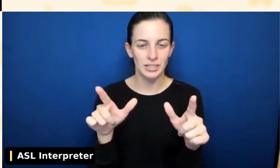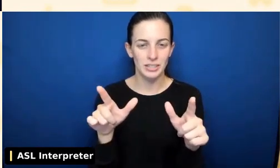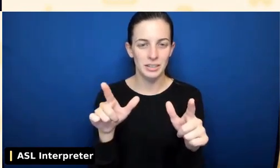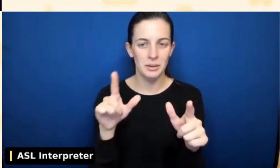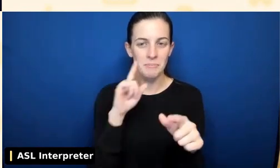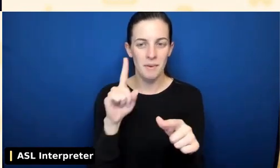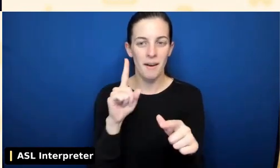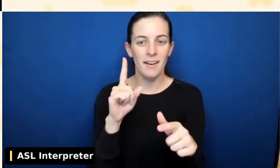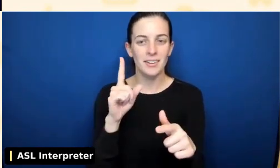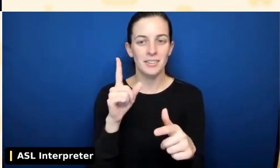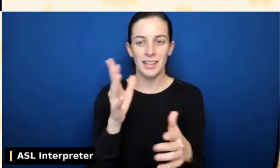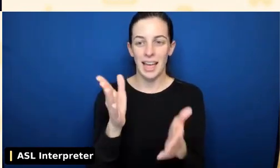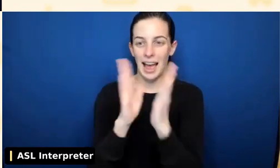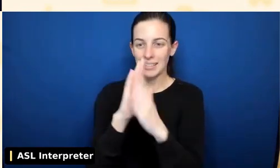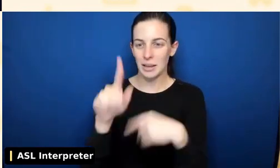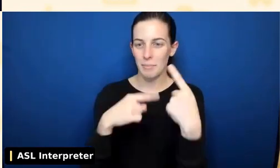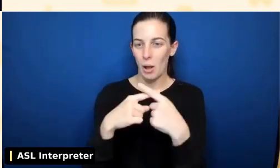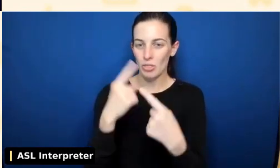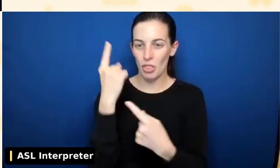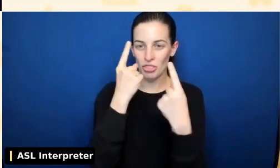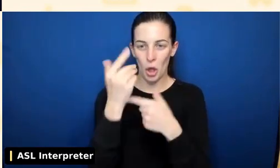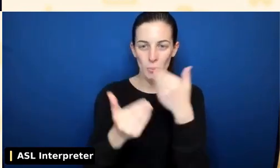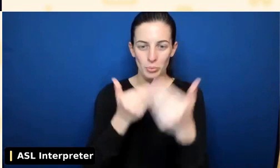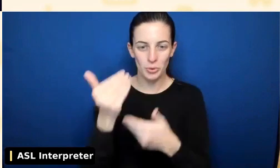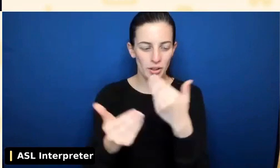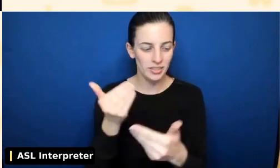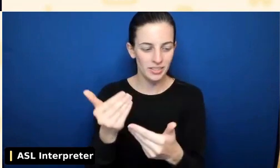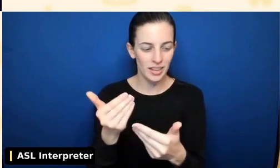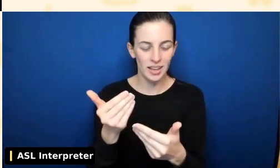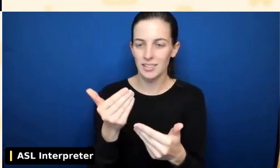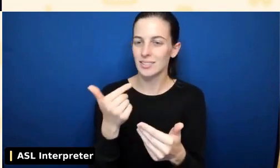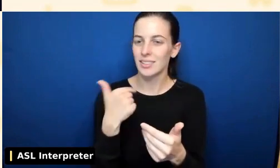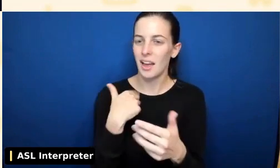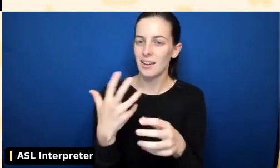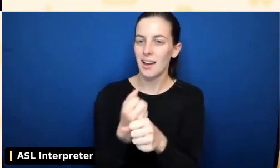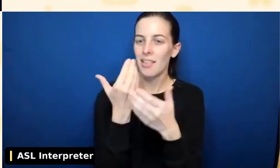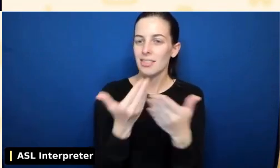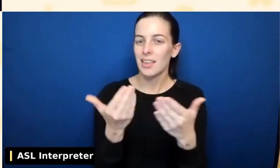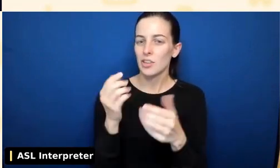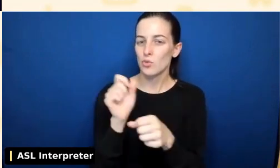y cómo llegué a donde estaba. Porque hice que las cosas funcionaran una vez que descubrí cómo hacerlo con archivos de Lottie.